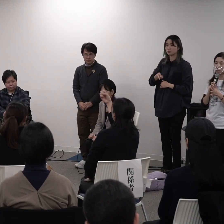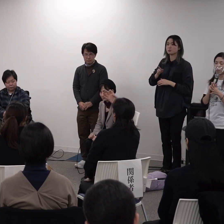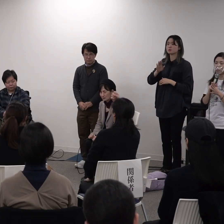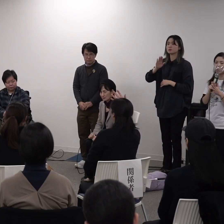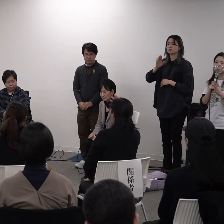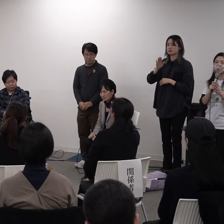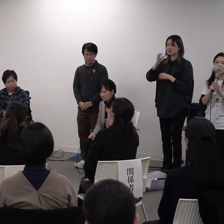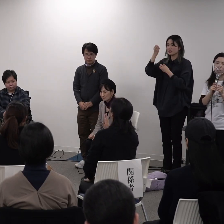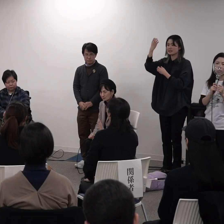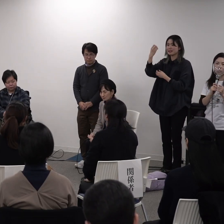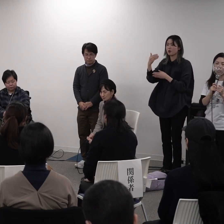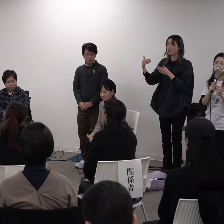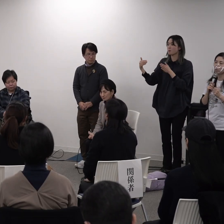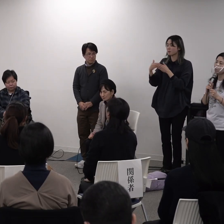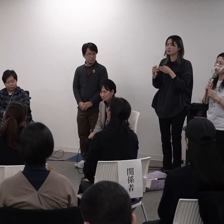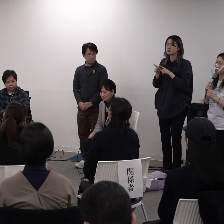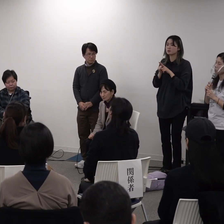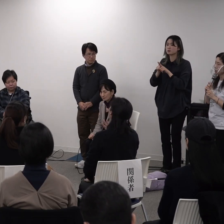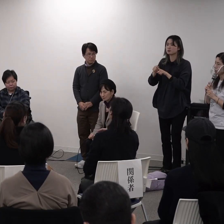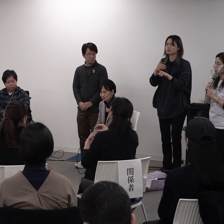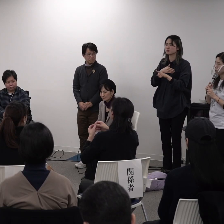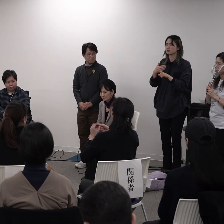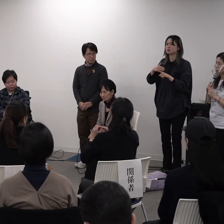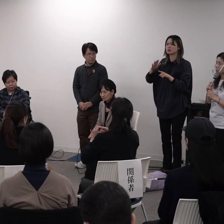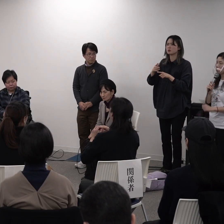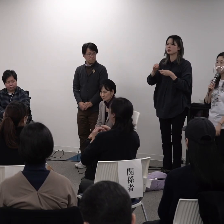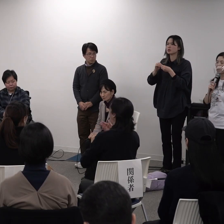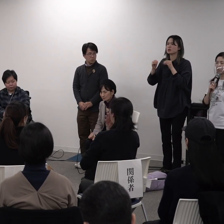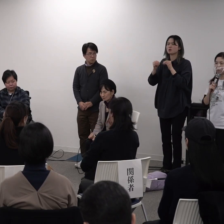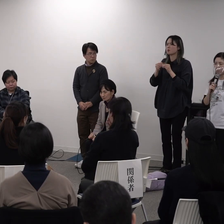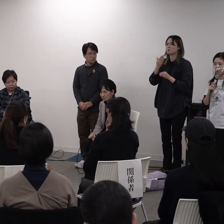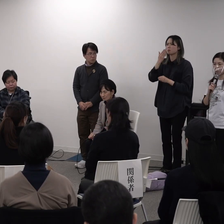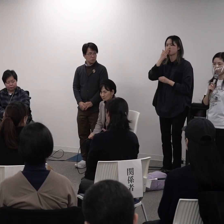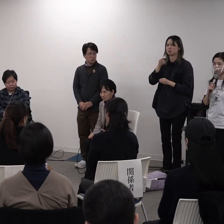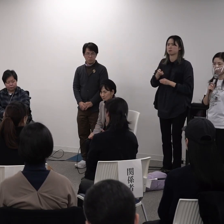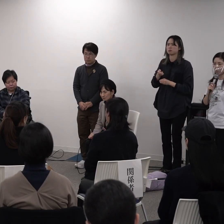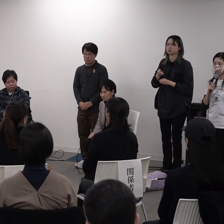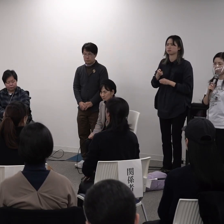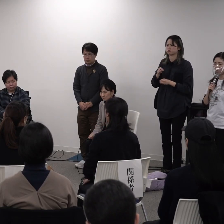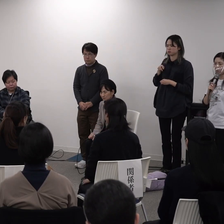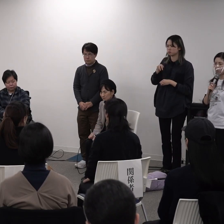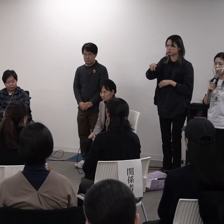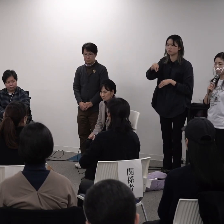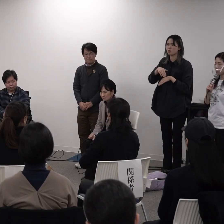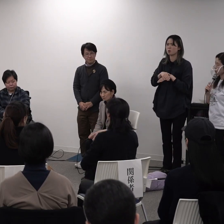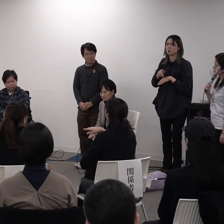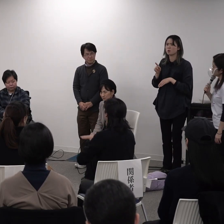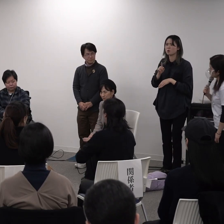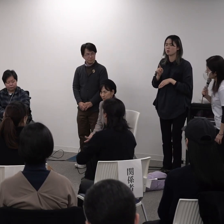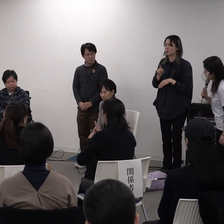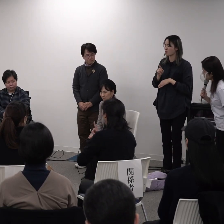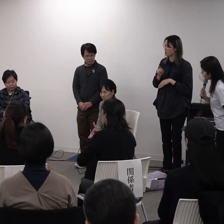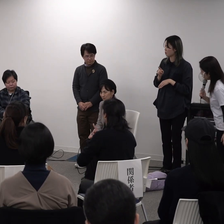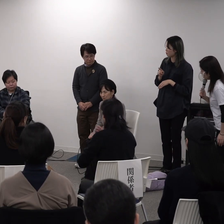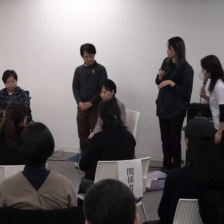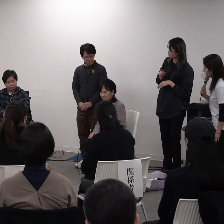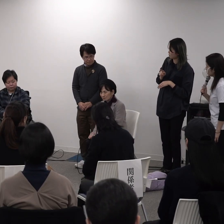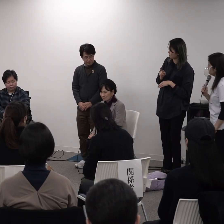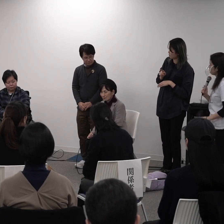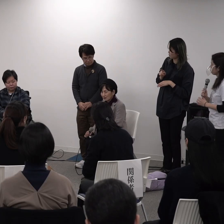でもそこから信号の色わからない じゃあどうやって渡りましょう 橋爪）マリさんどうやって渡りますか